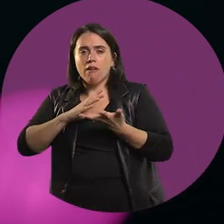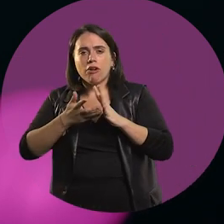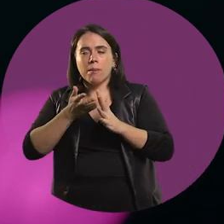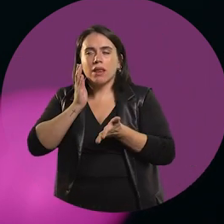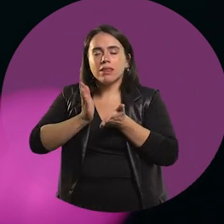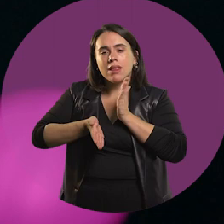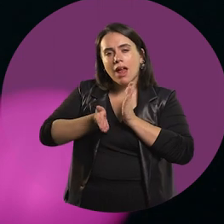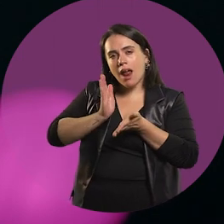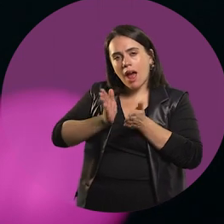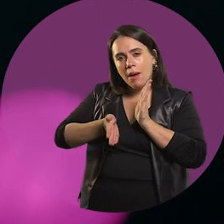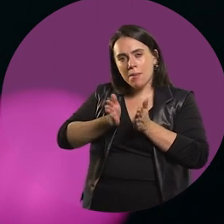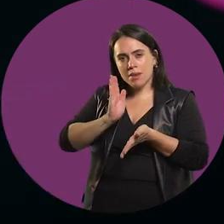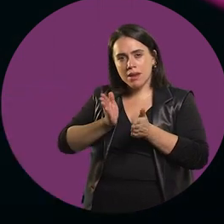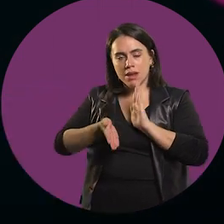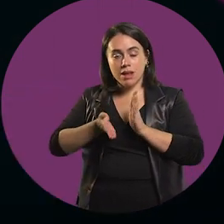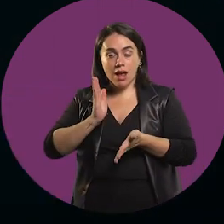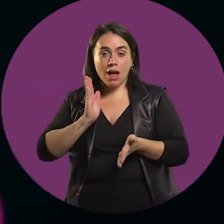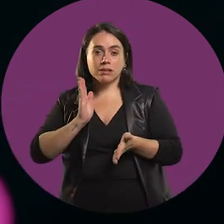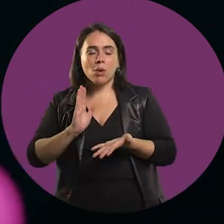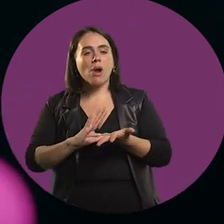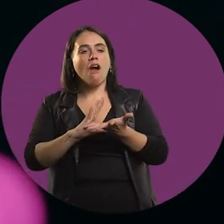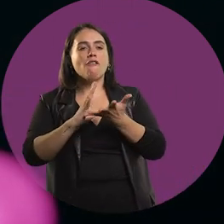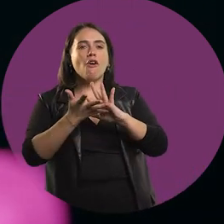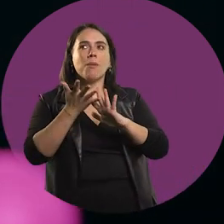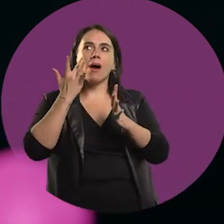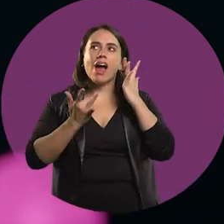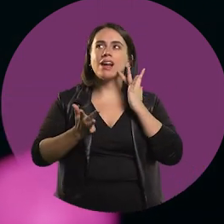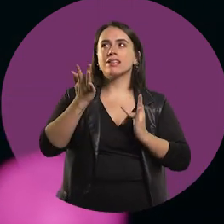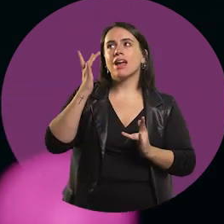Pero, sobre todo eso, para mí el arte es como un abrazo